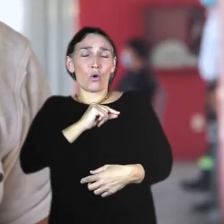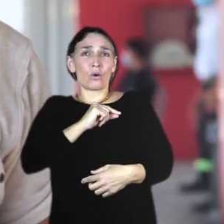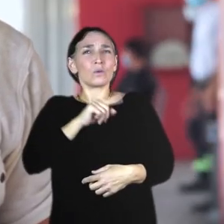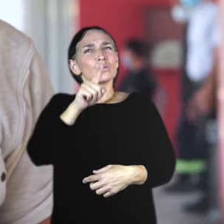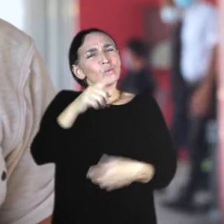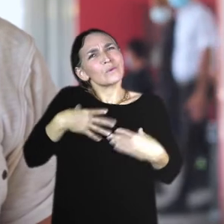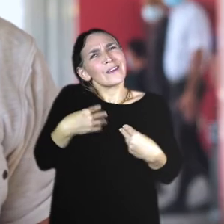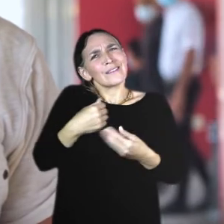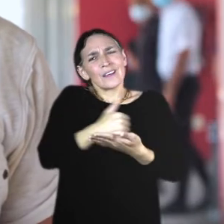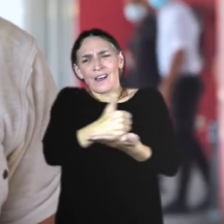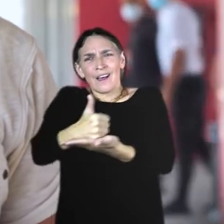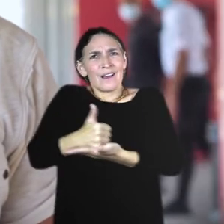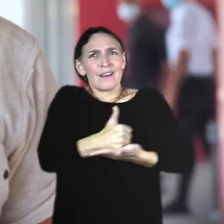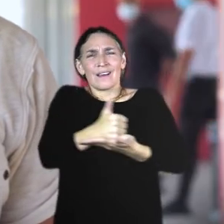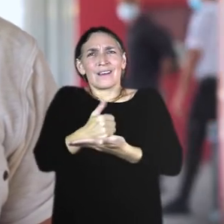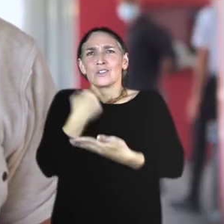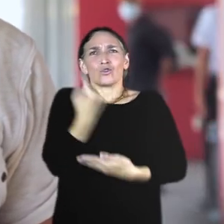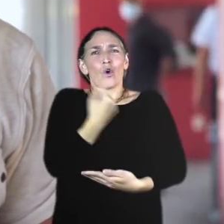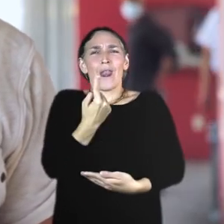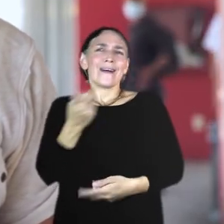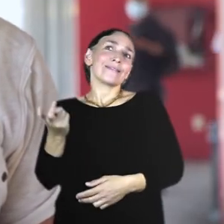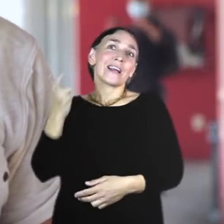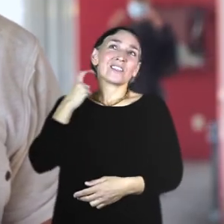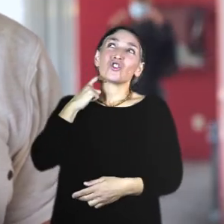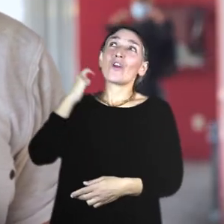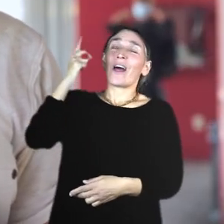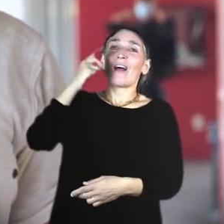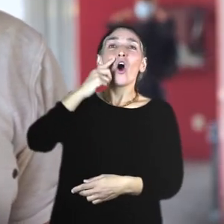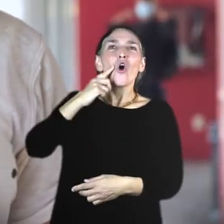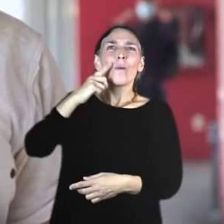Te sentís sola, traicionada por ese hombre en el cual confiaste,